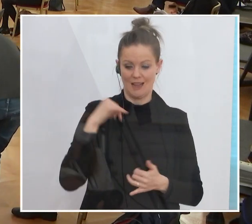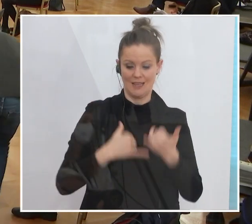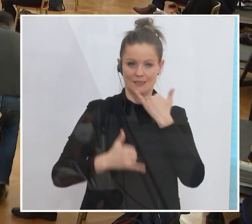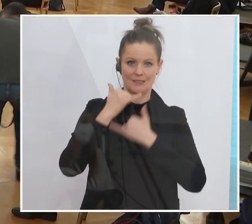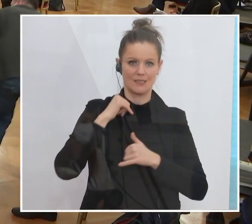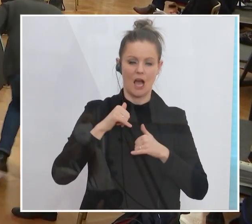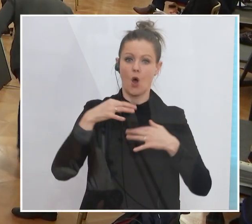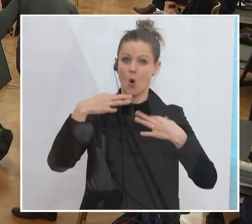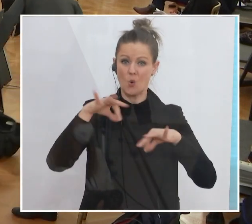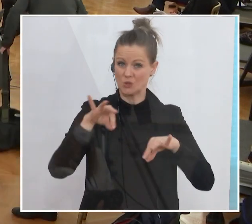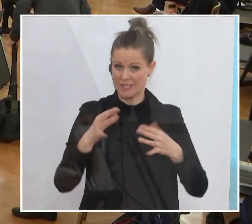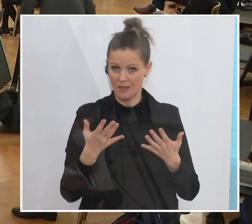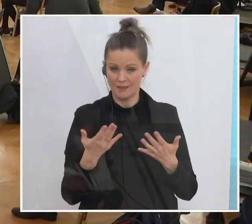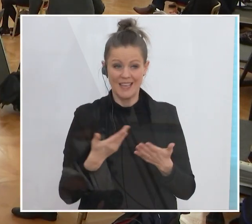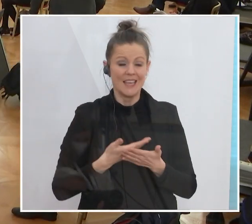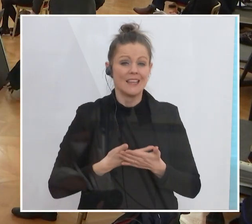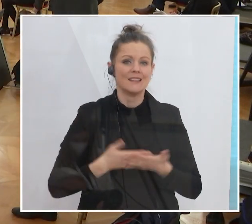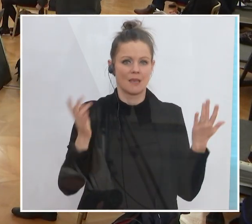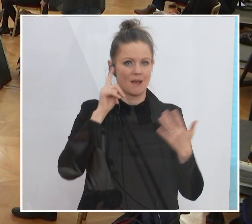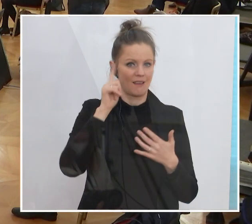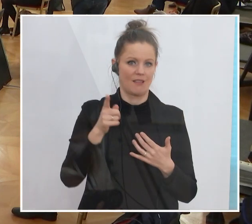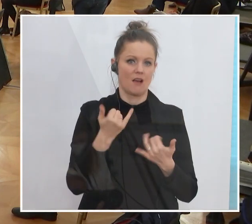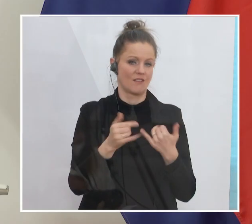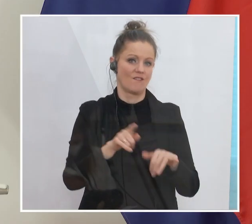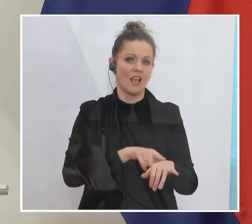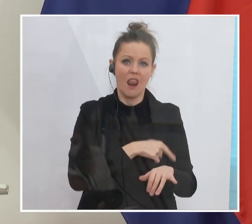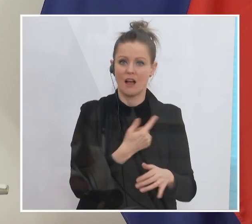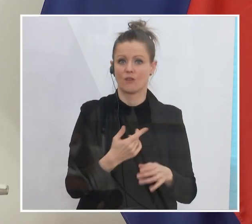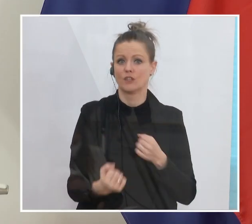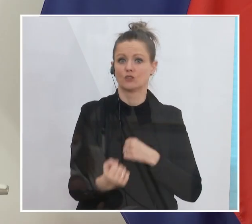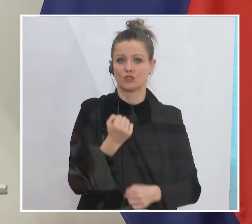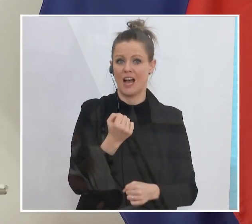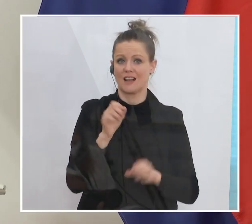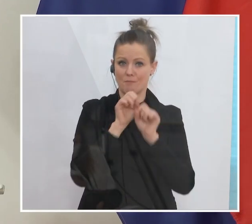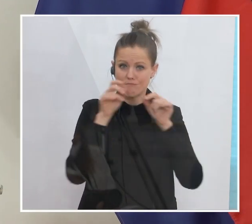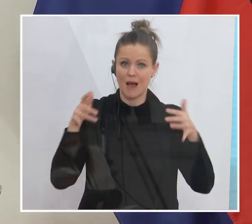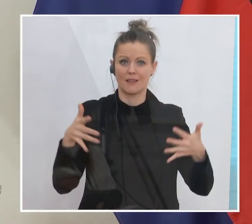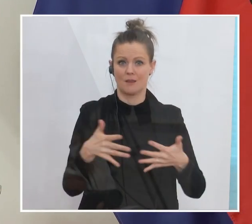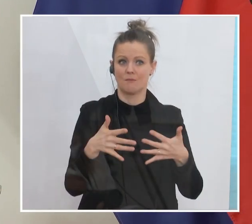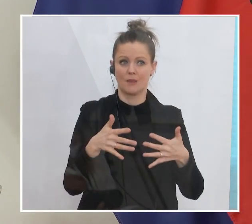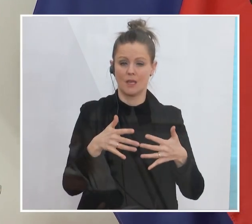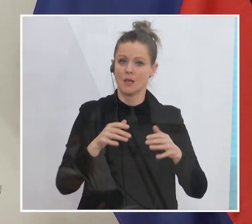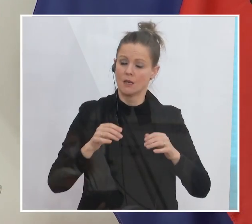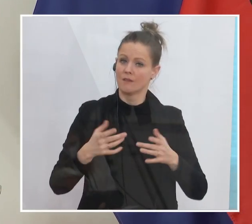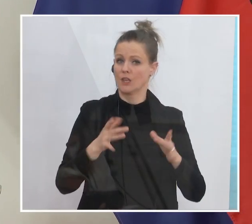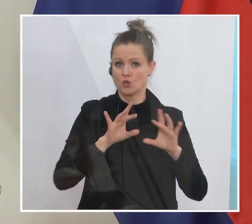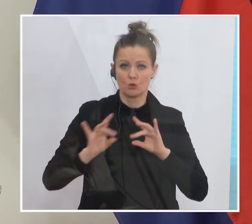kaum jemand ahnen können, wie lange und wie stark uns diese Pandemie beschäftigen wird. Wir sind